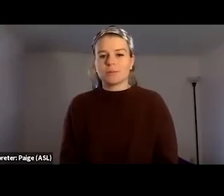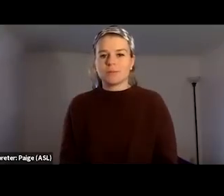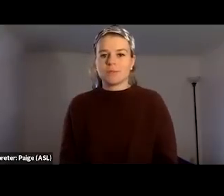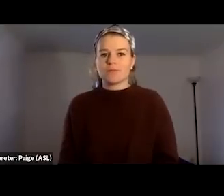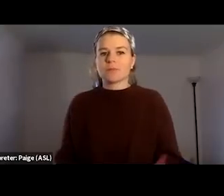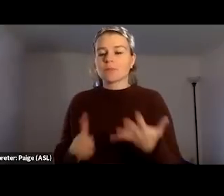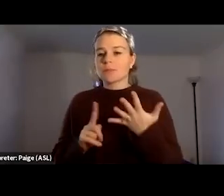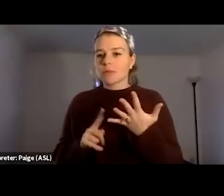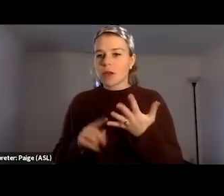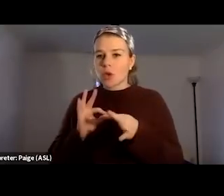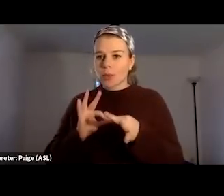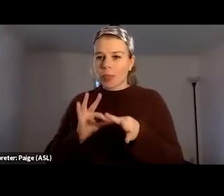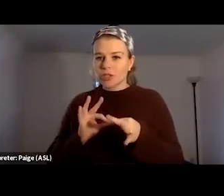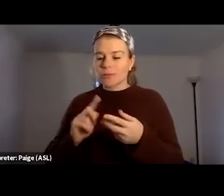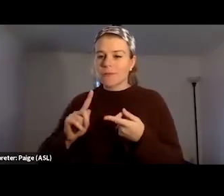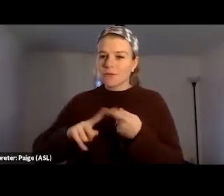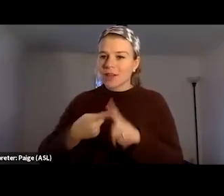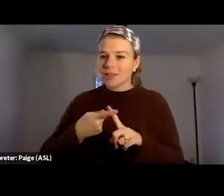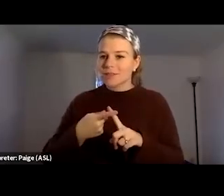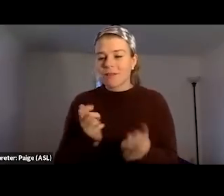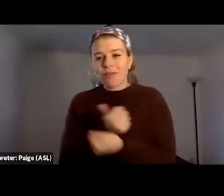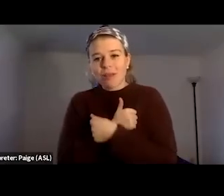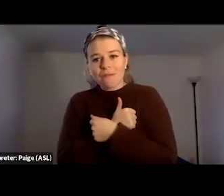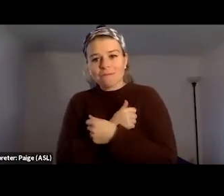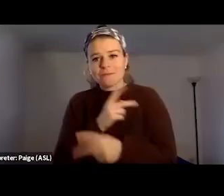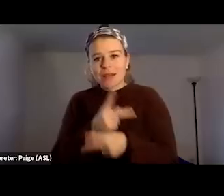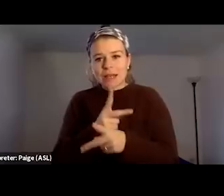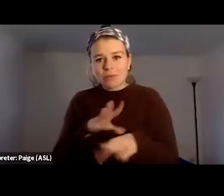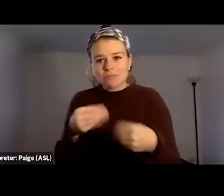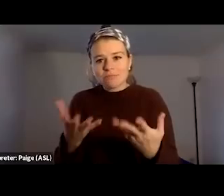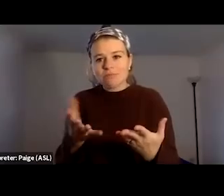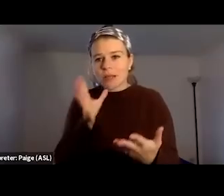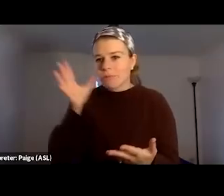Las relaciones son de amistad, amor, cuidado, de un padre o un hijo, y más.